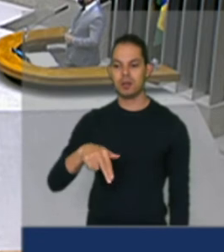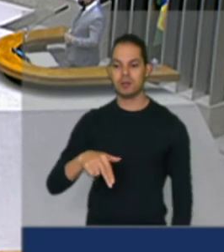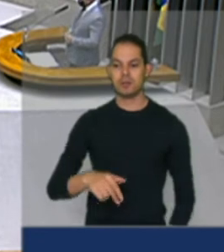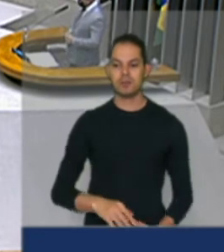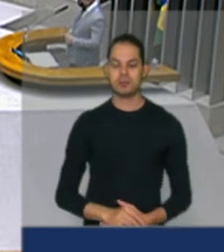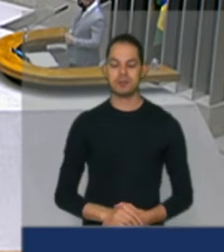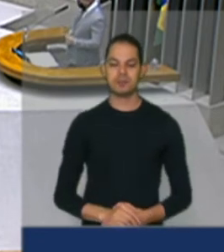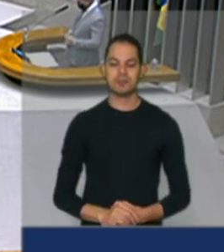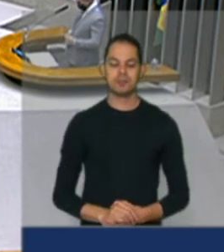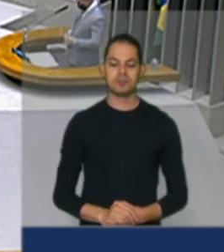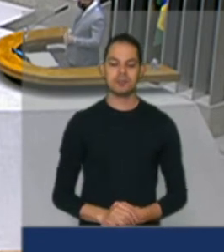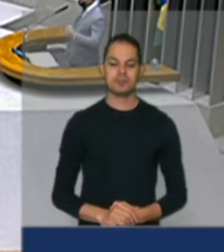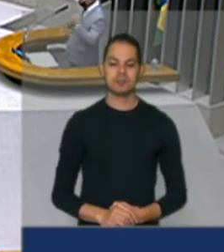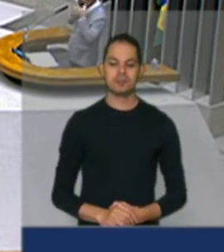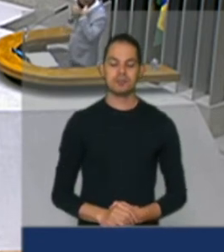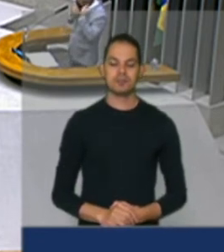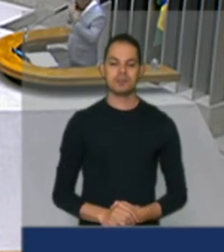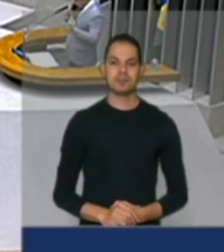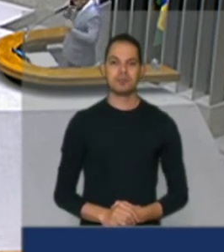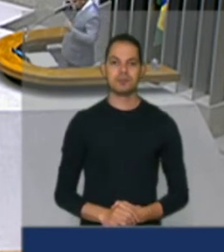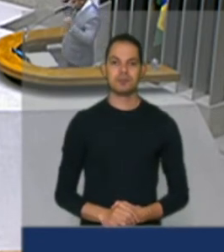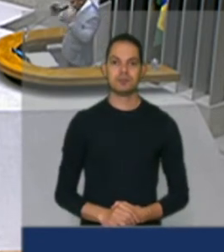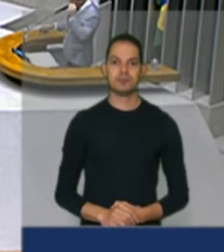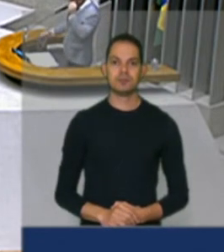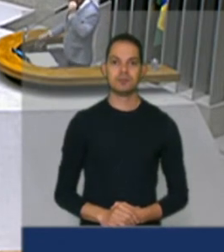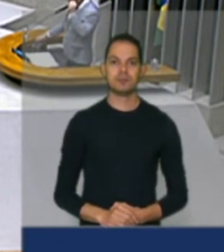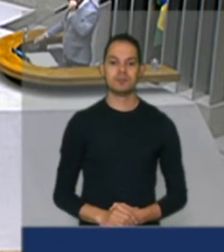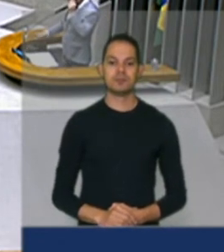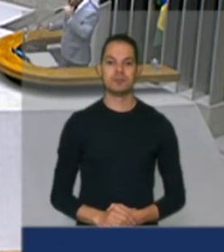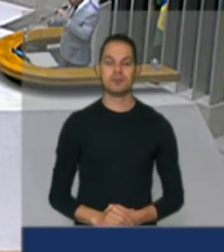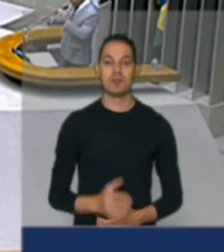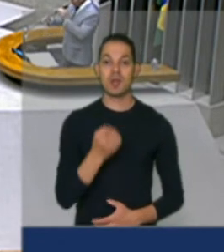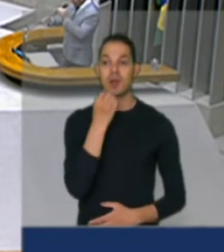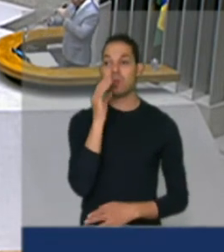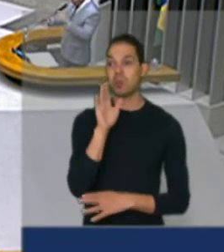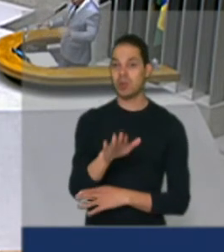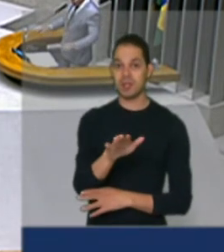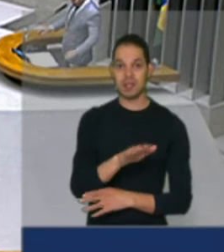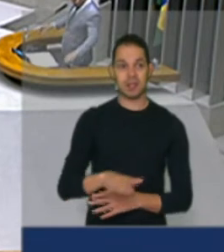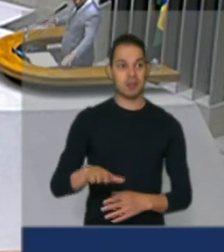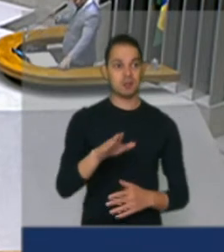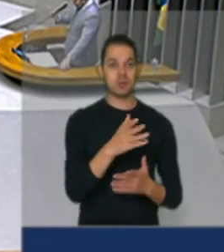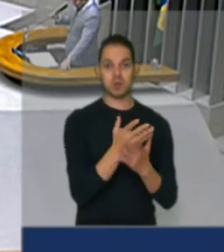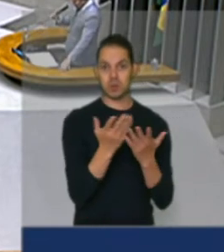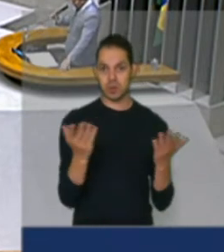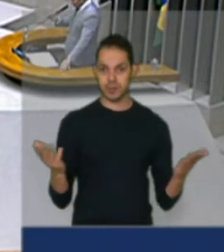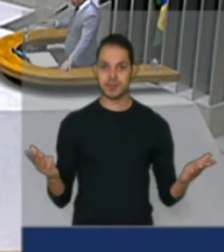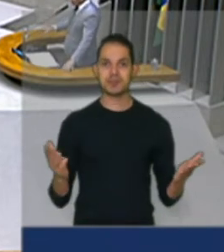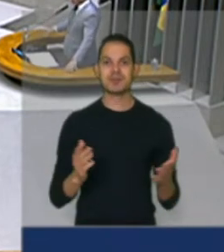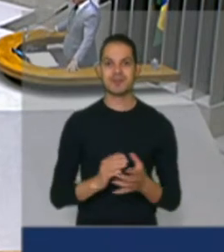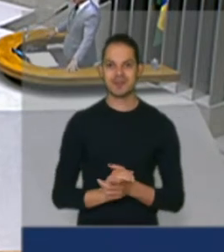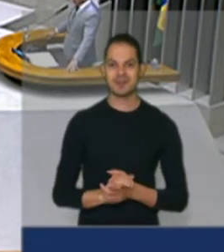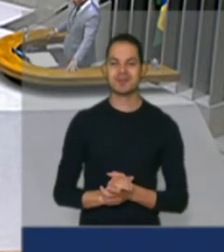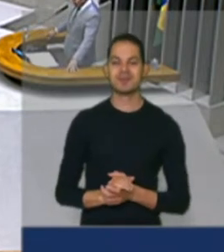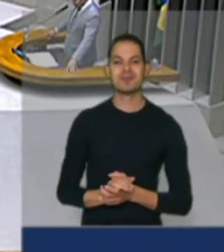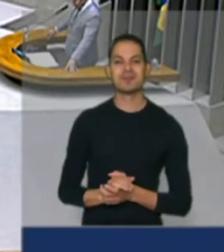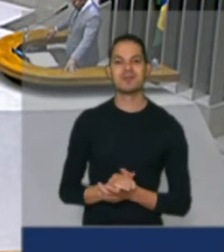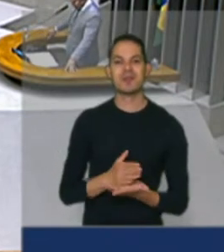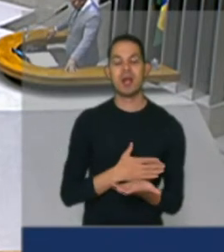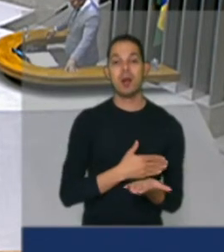LEITE, DEPUTADO CAMILO CAPIBERIBE. [DEPUTADO]: BOA TARDE A TODOS, EU QUERIA COMEÇAR ESSA MINHA FALA DIZENDO O